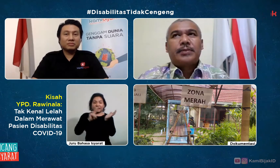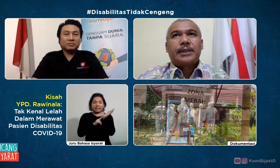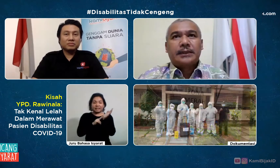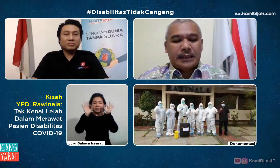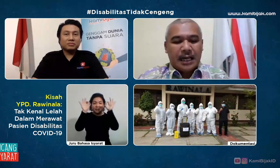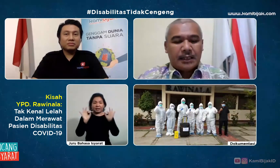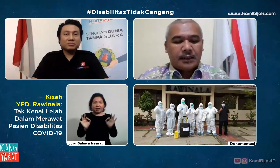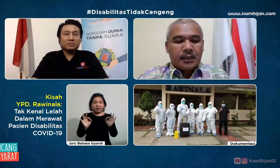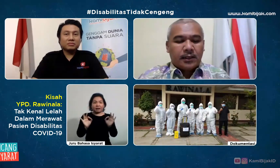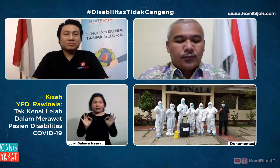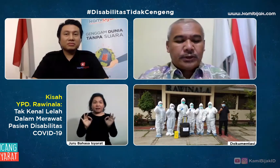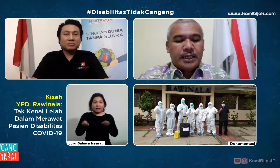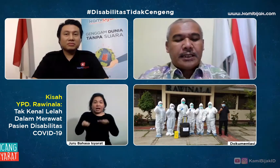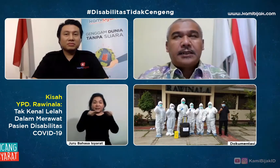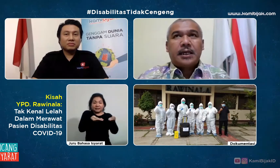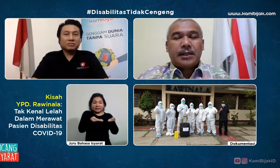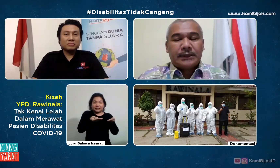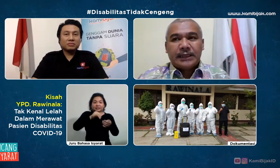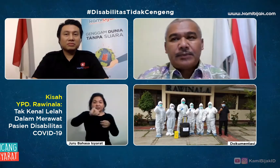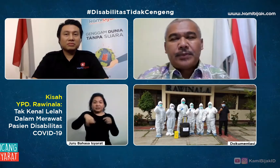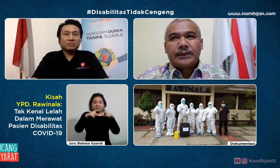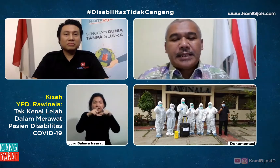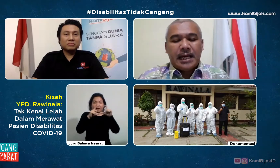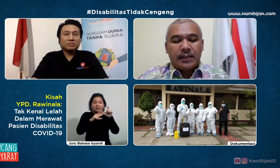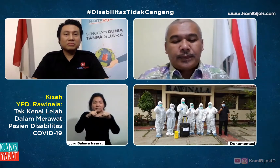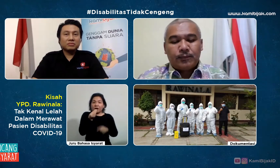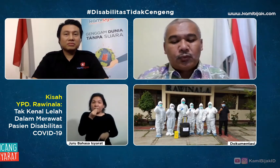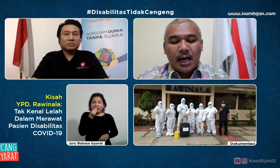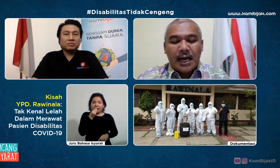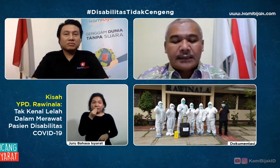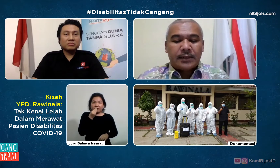sangat memperhatikan kemudian ada Kementerian Pemberdayaan Perempuan